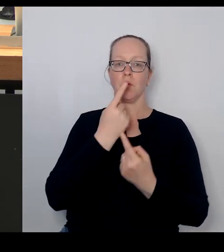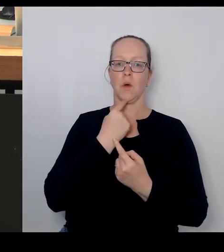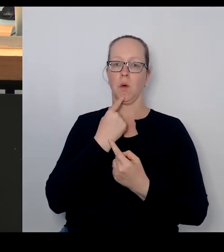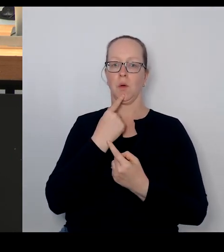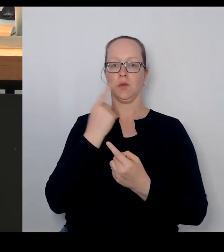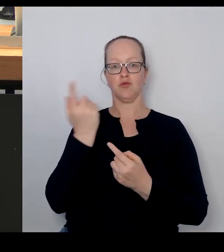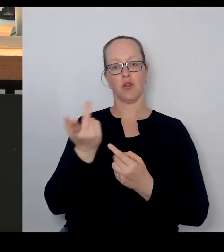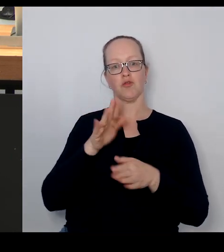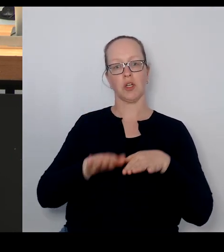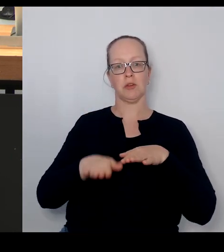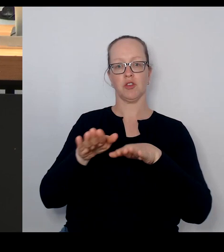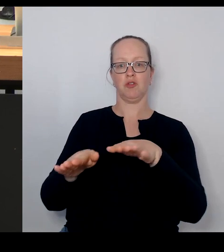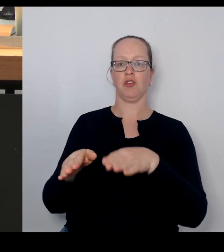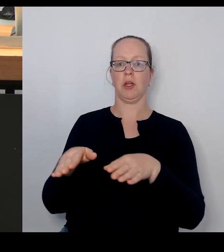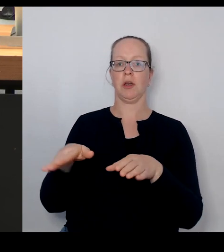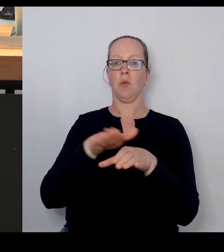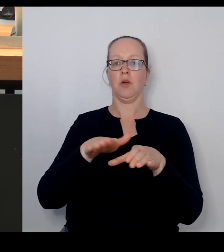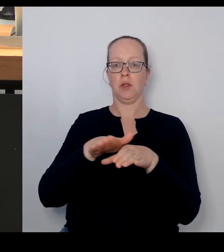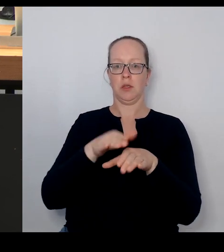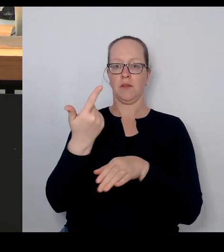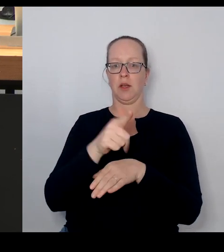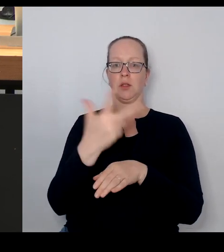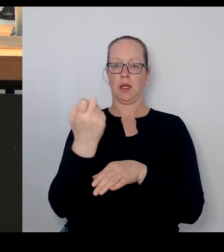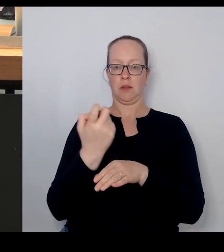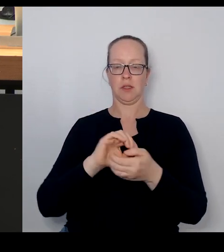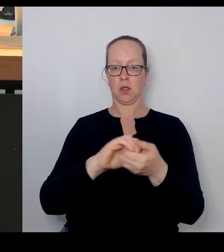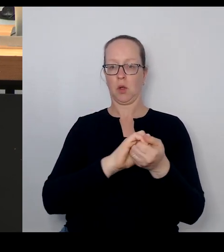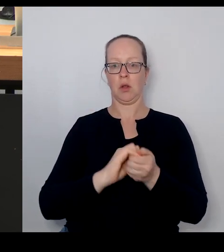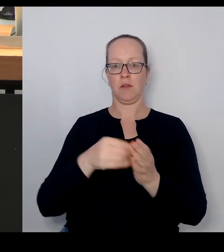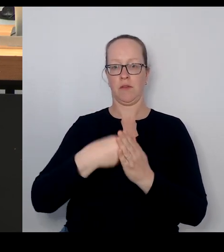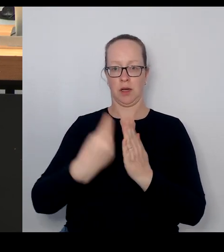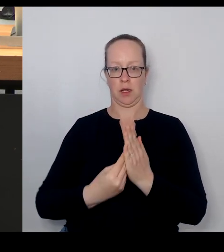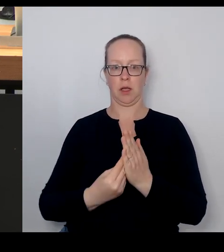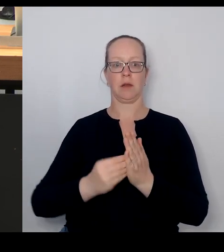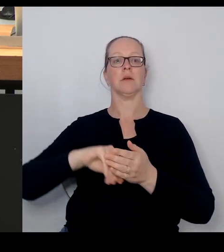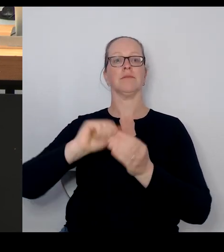Und das ist halt einmal sei es gesagt, liebe SPD Kolleginnen, auch